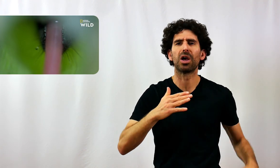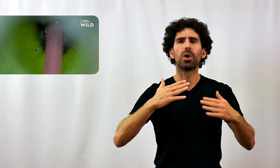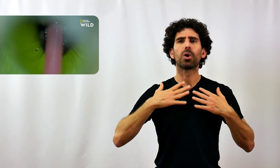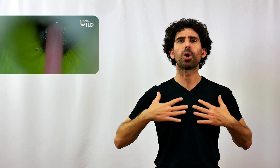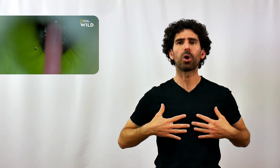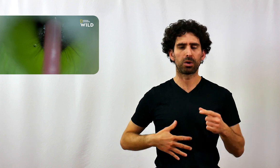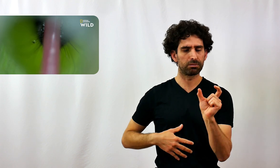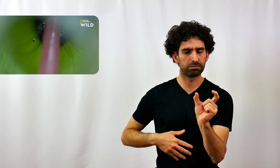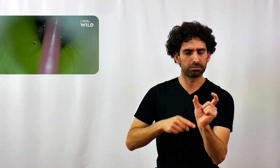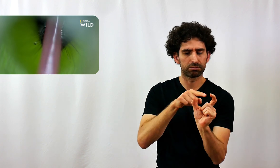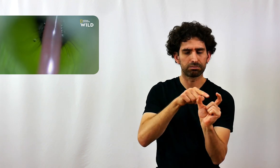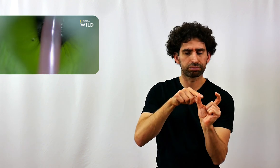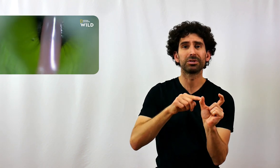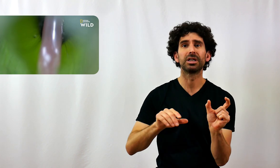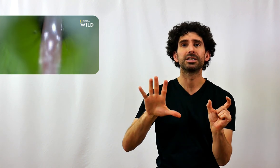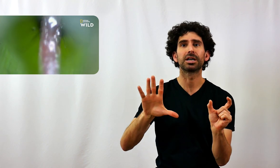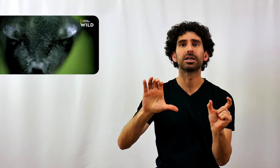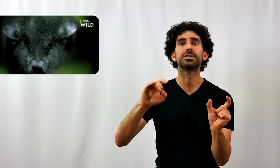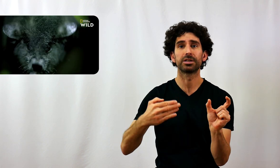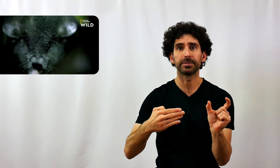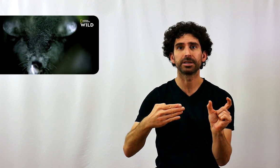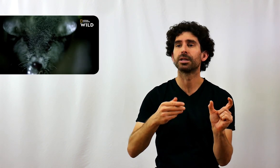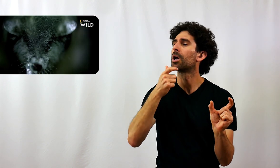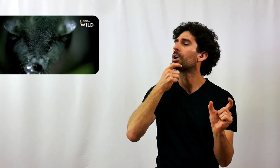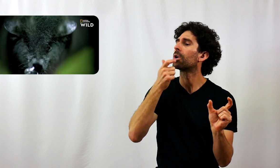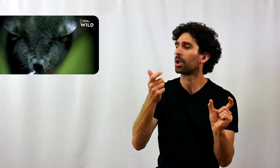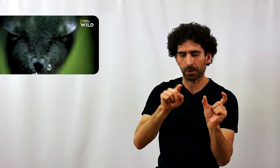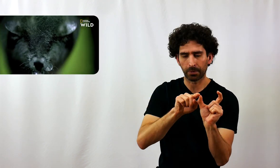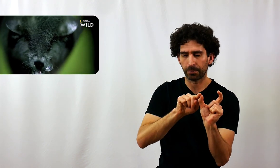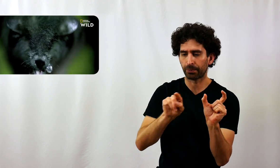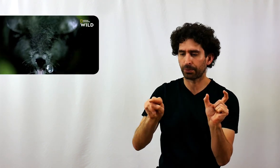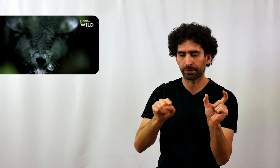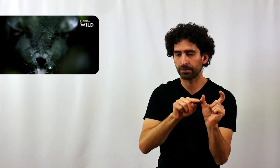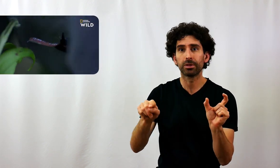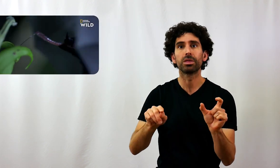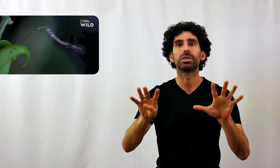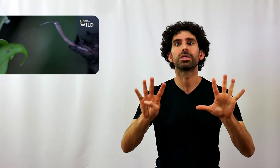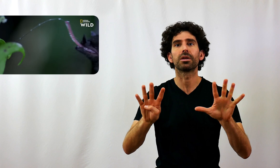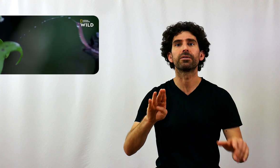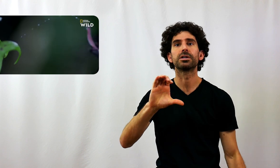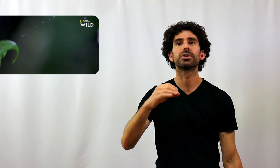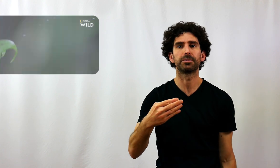Elle mesure 5 cm tandis que sa langue fait 9 cm.